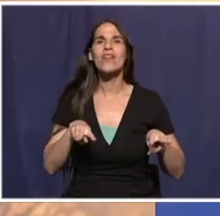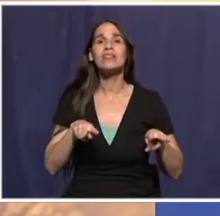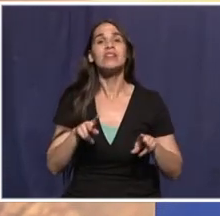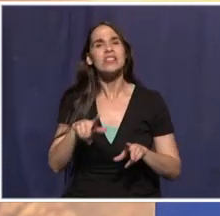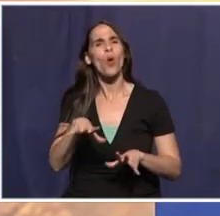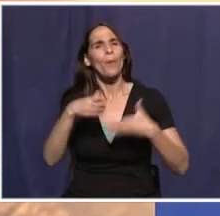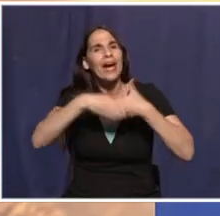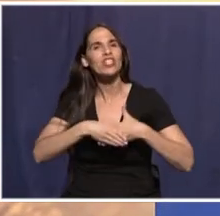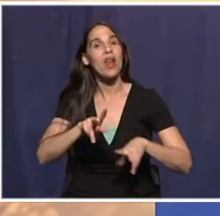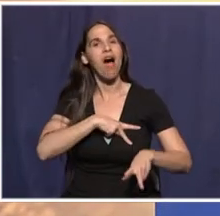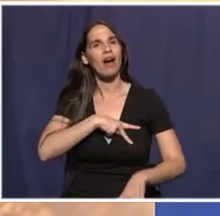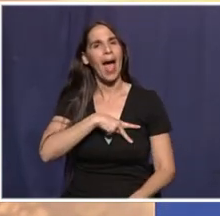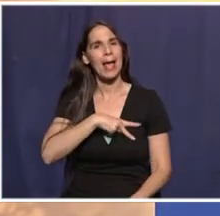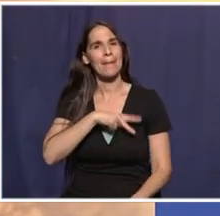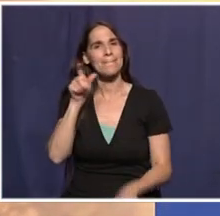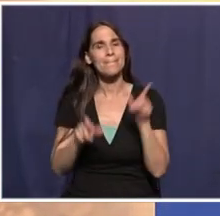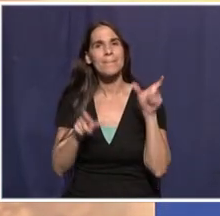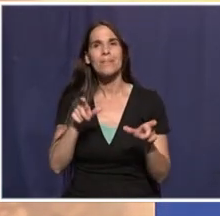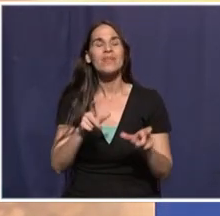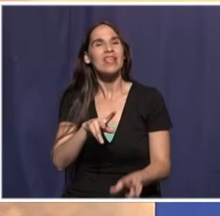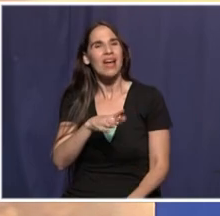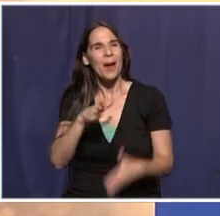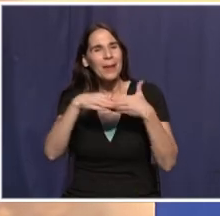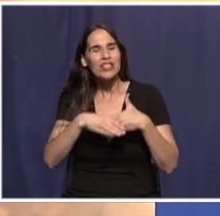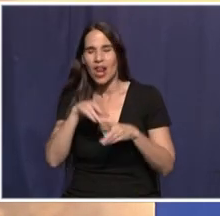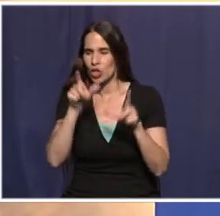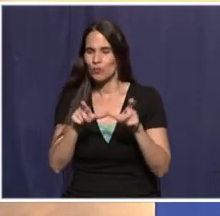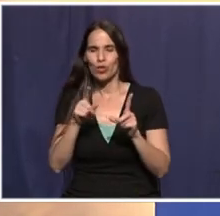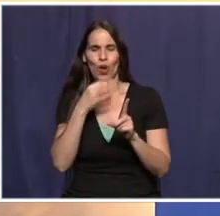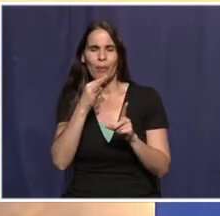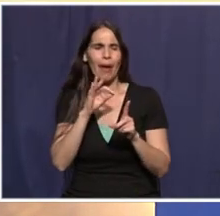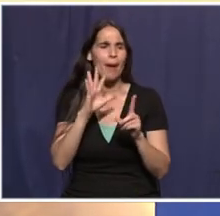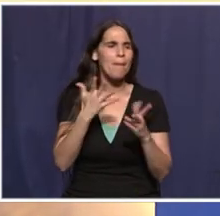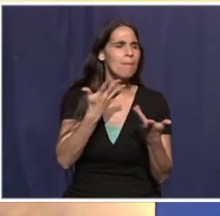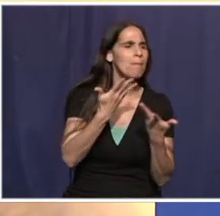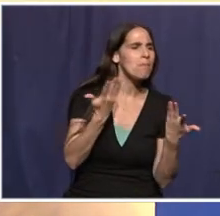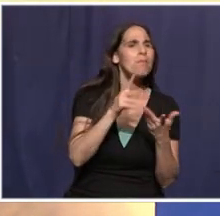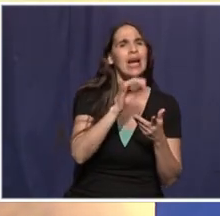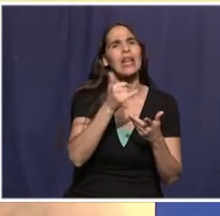ברית בין אנשים ששאלת האשמה, حلف بين أشخاص مسألة القاء اللوم، כלומר מה גרם ואיך הגענו לכאן, بمعنى ما السبب وكيف وصلنا الى هذا، חשובה ומטרידה אותם, تهمهما وتقلقهما،